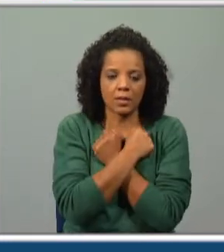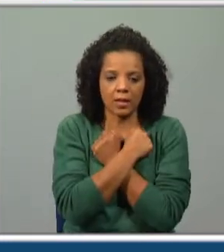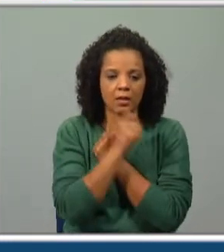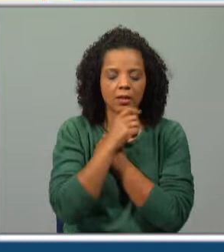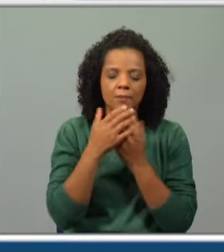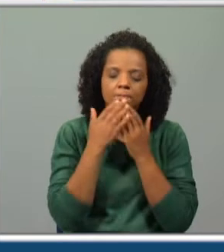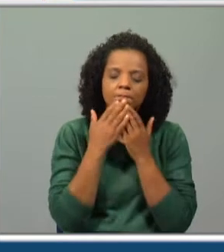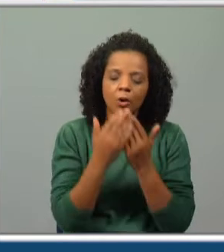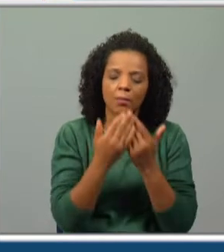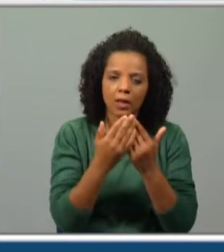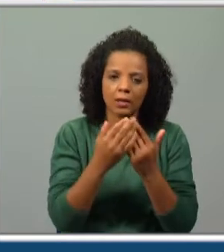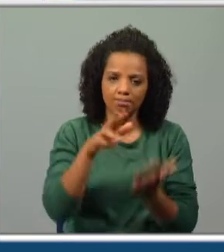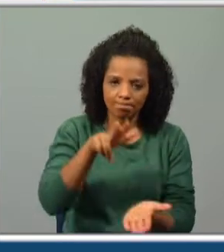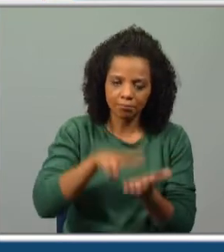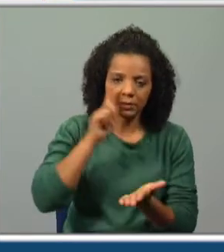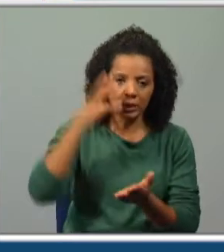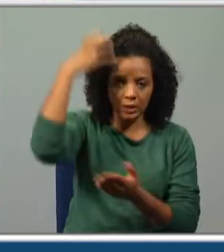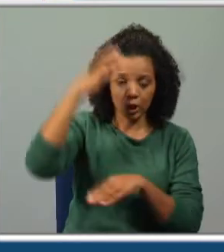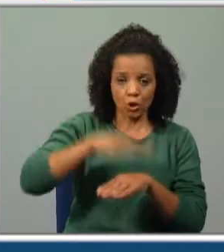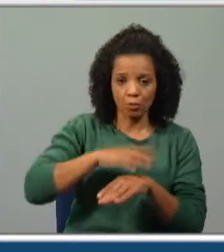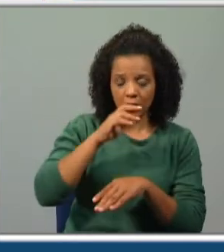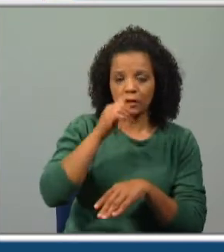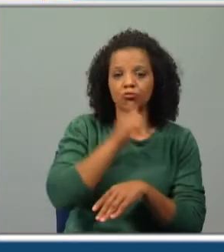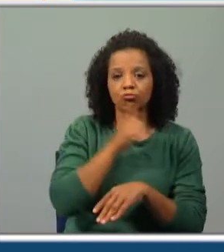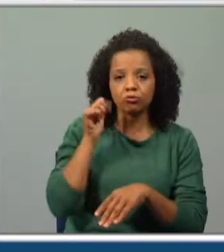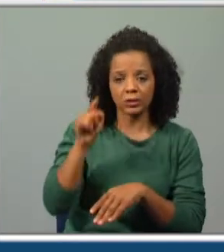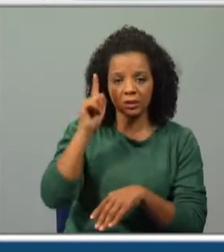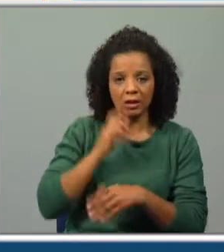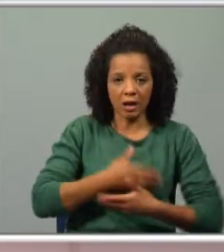gratidão e o reconhecimento da rainha pelo sacrifício da área e sabes que em 對女王的感謝和認可為了該地區的犧牲，你知道在